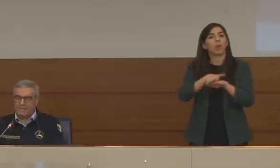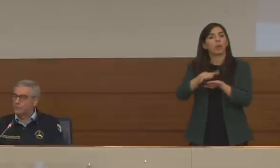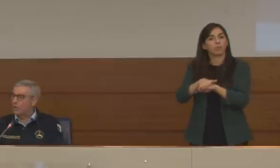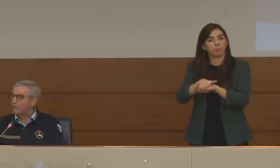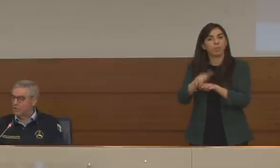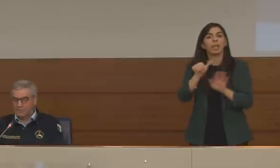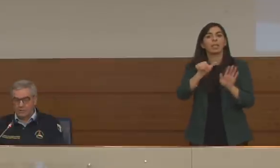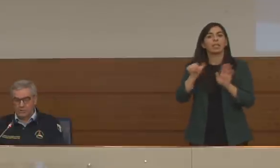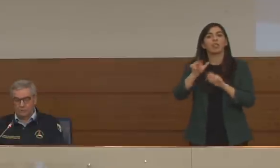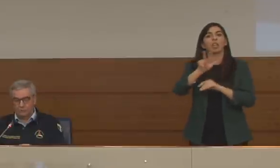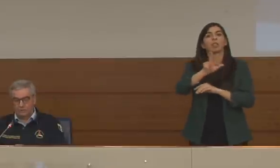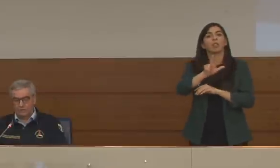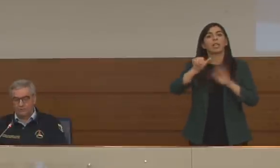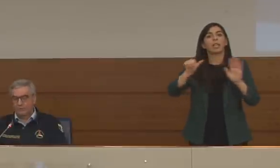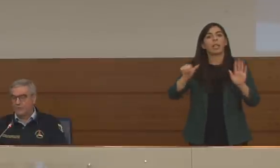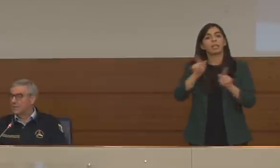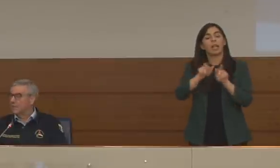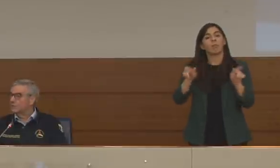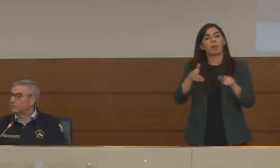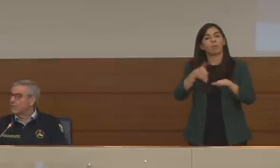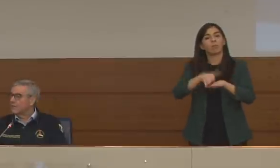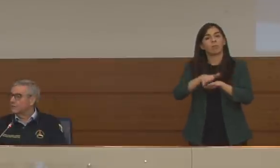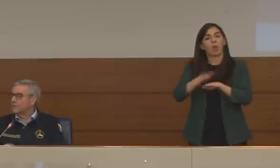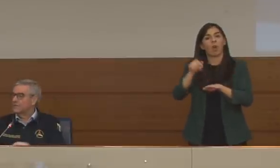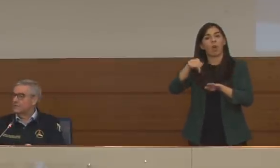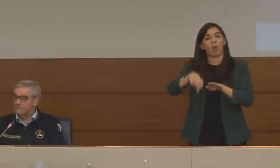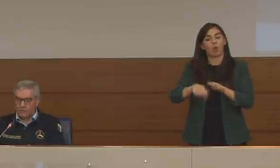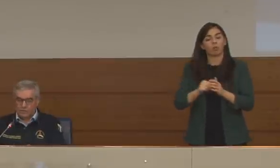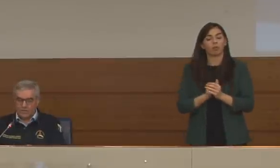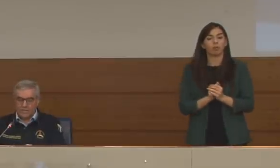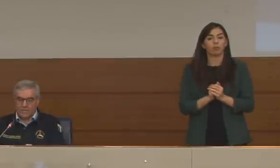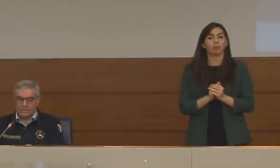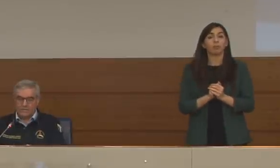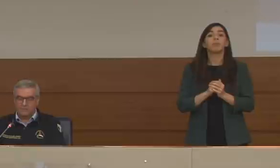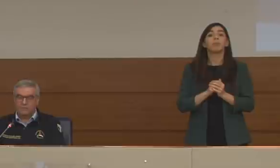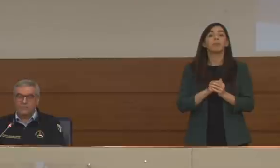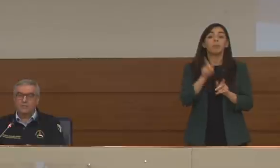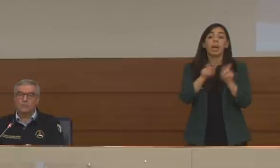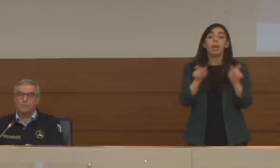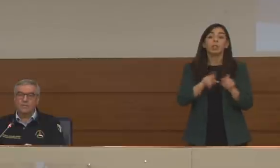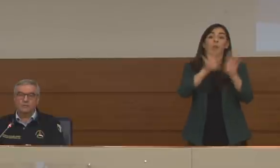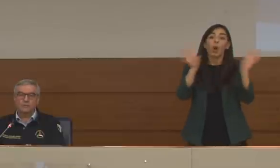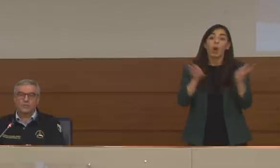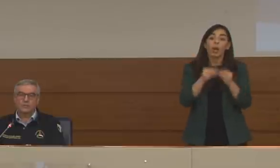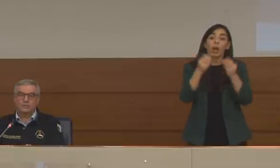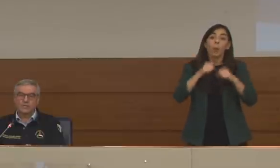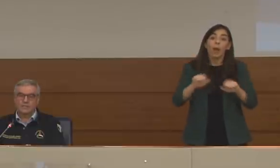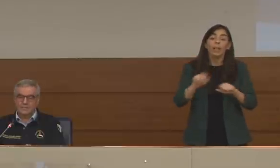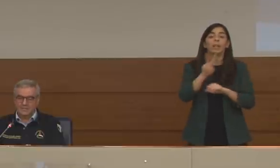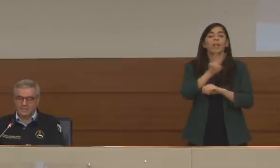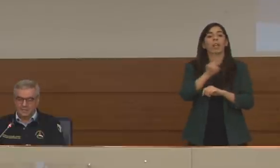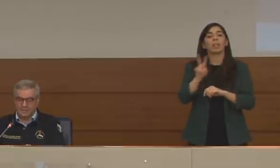nuovi deceduti. Il totale dei guariti invece è di 22.837 unità,